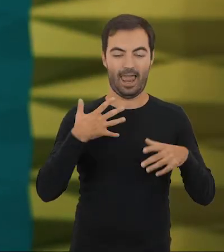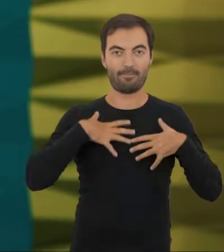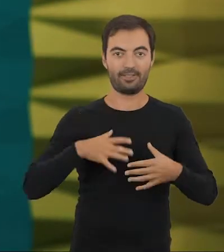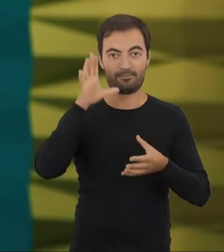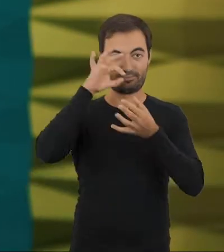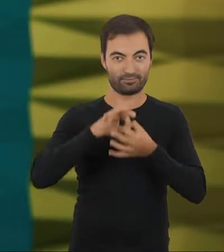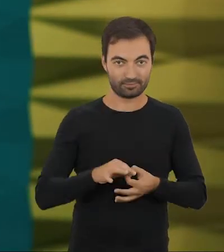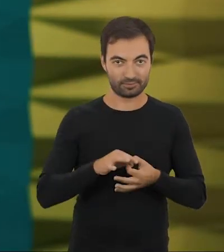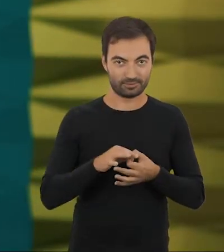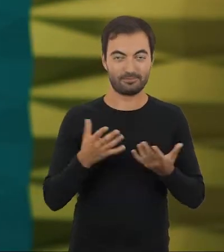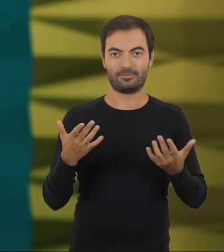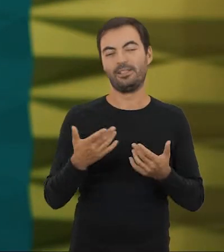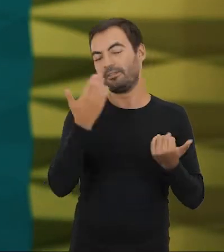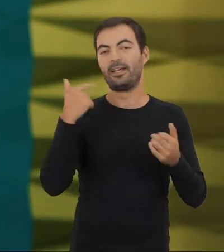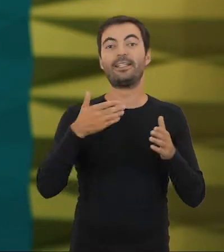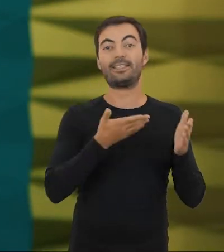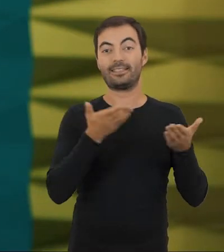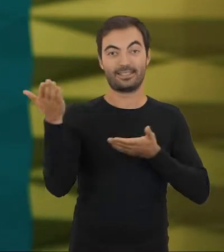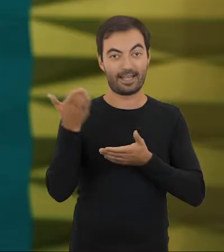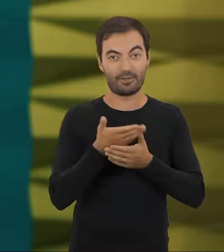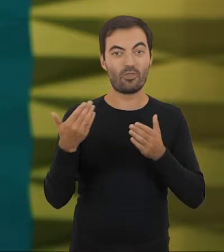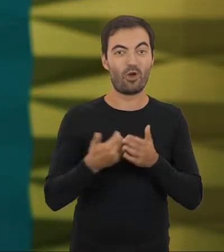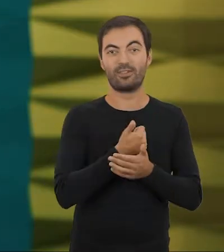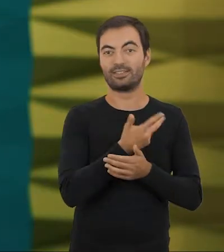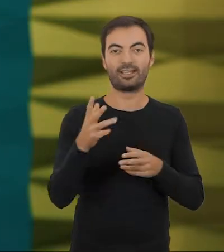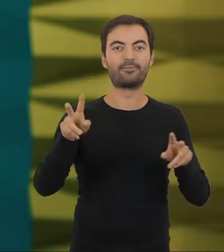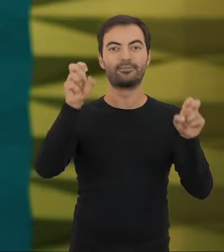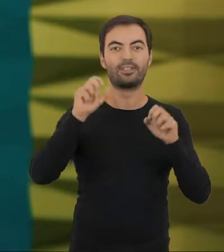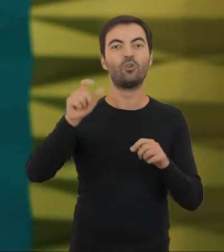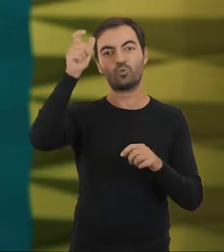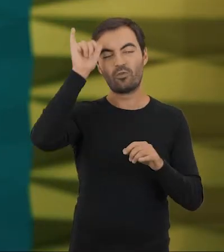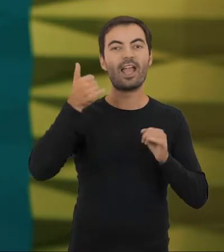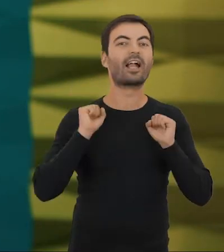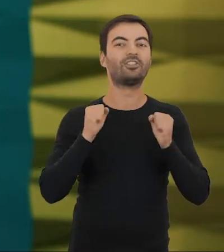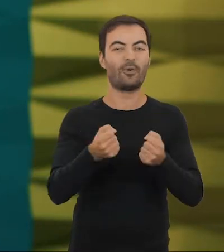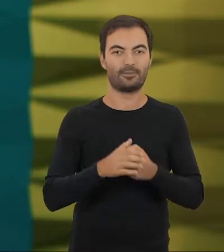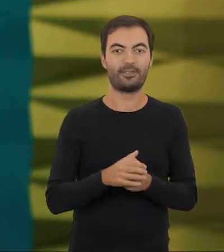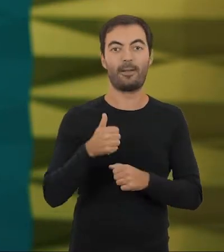Zapraszam Was na nowy cykl pod tytułem "Jak działa człowiek?" Odcinek I: Serce.